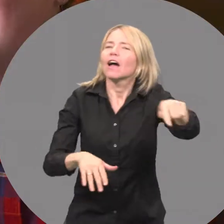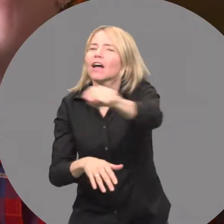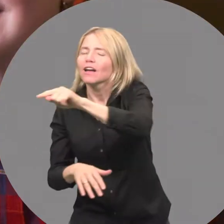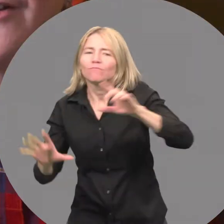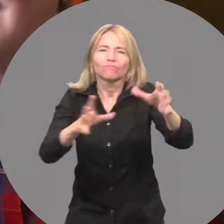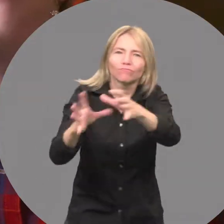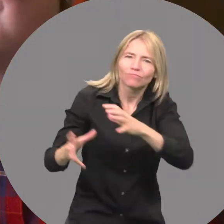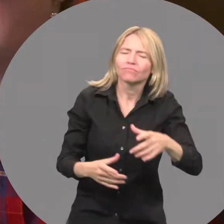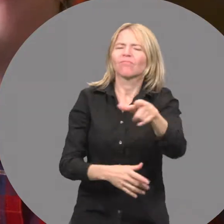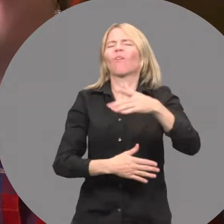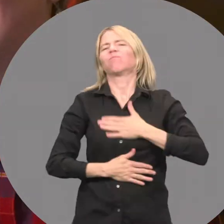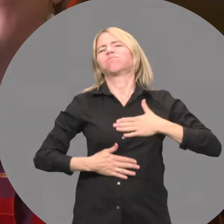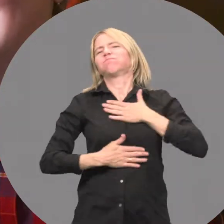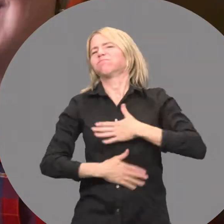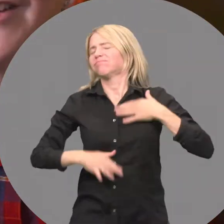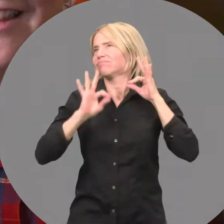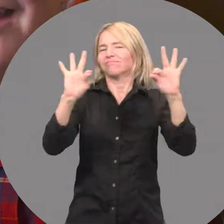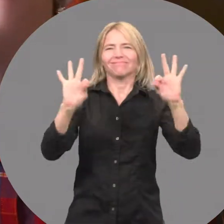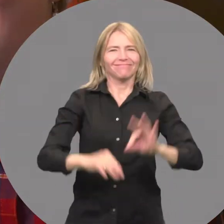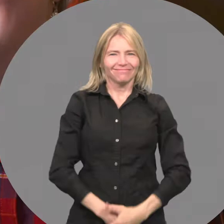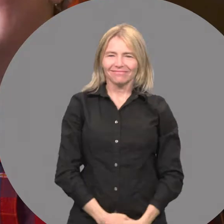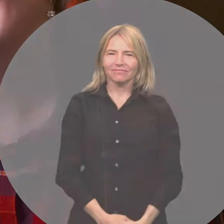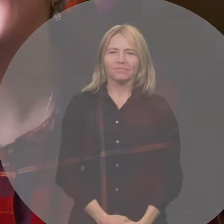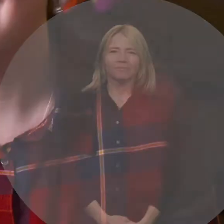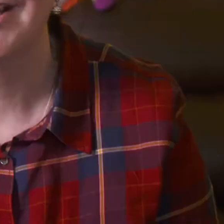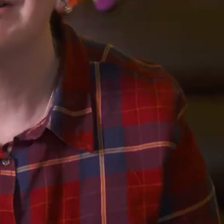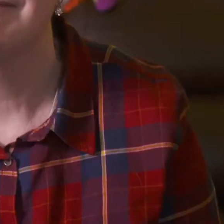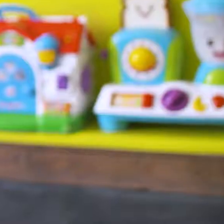Il s'amuse beaucoup – c'est merveilleux.